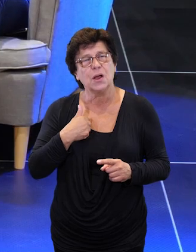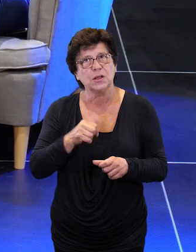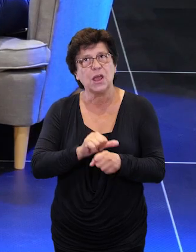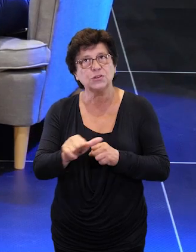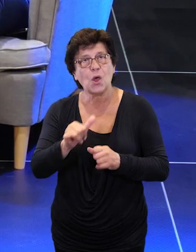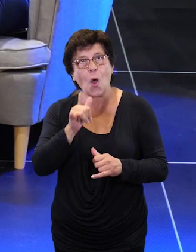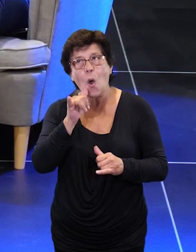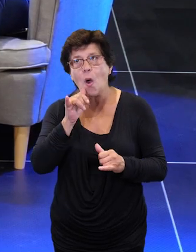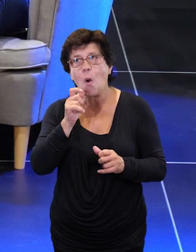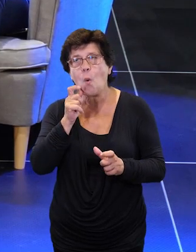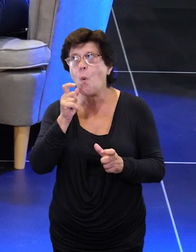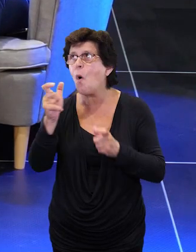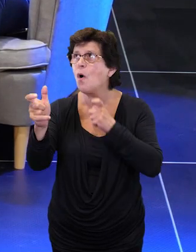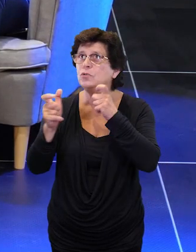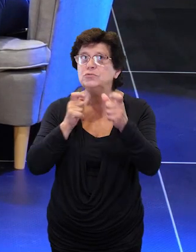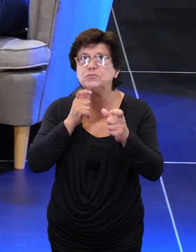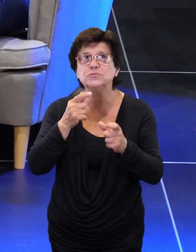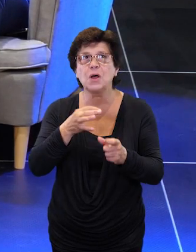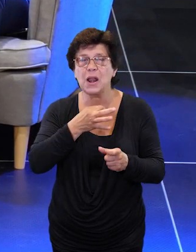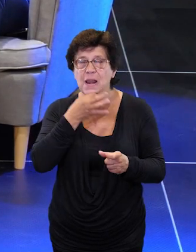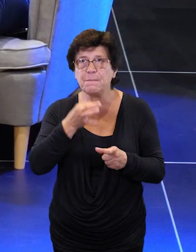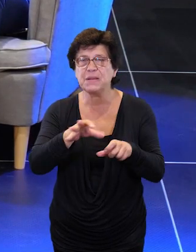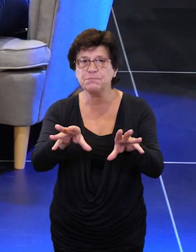o przyjmowaniu dużych dawek witaminy C,